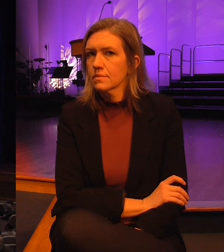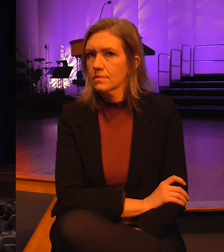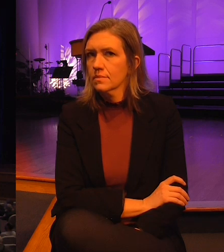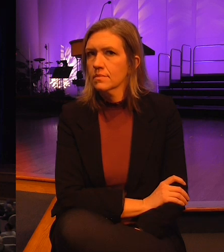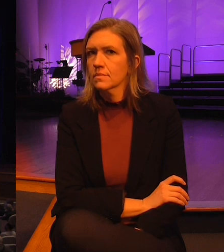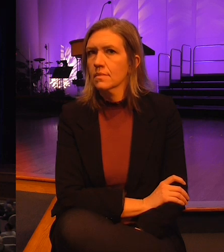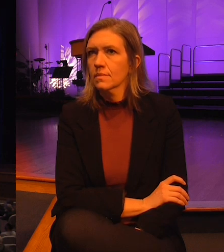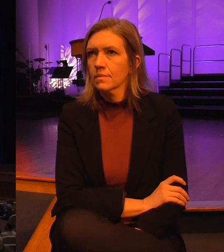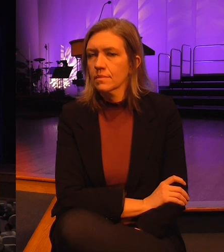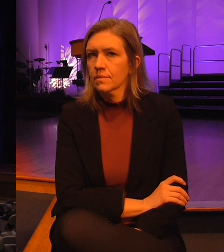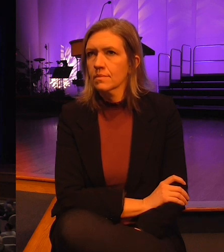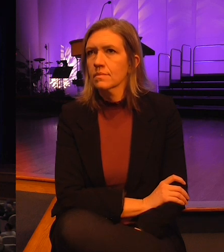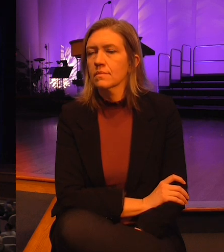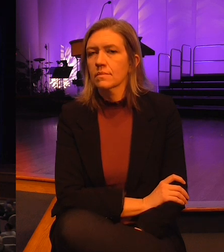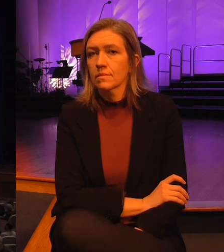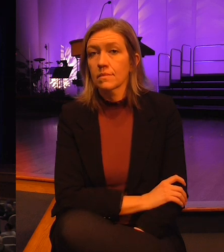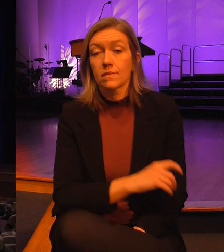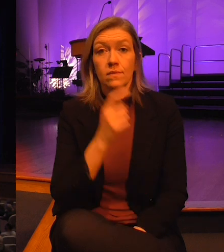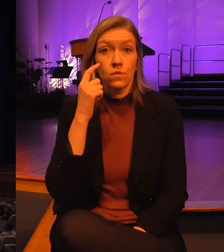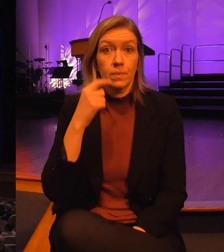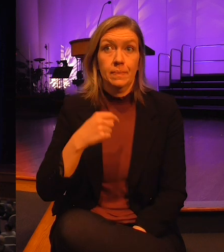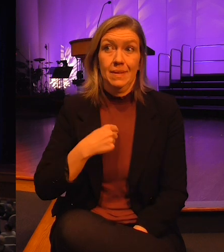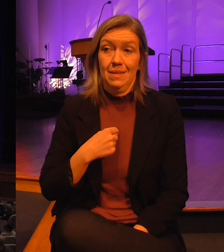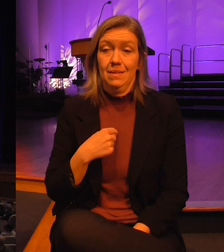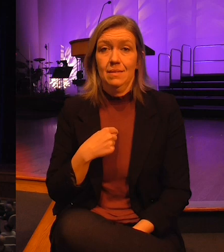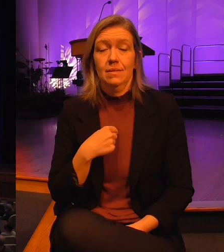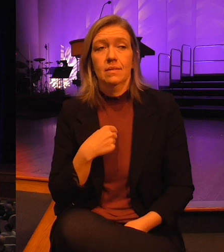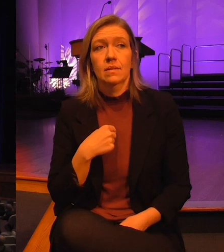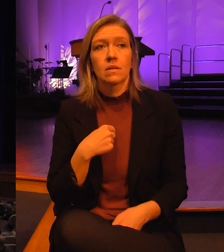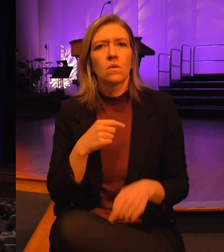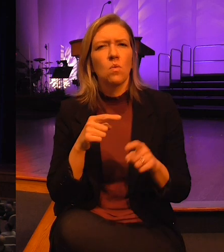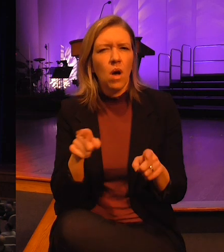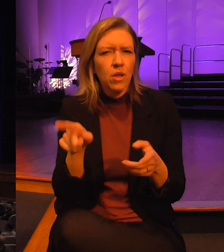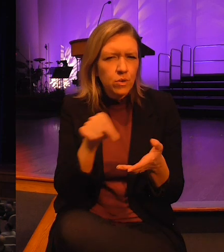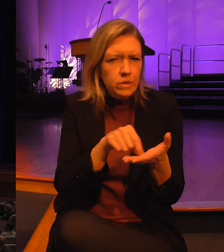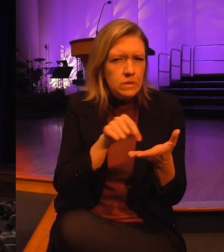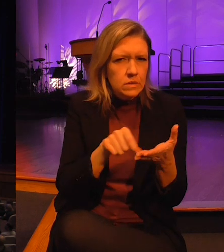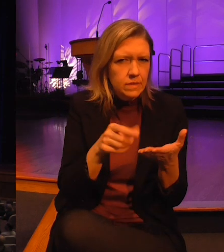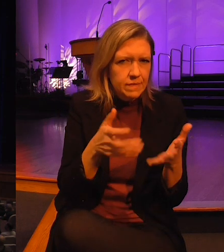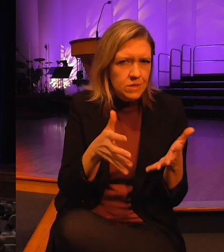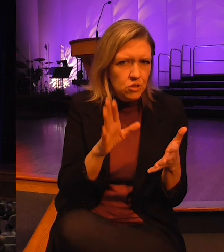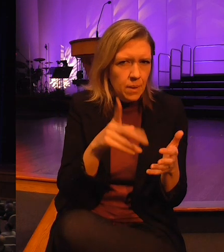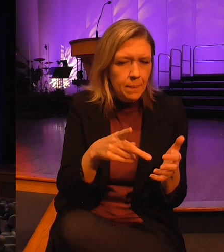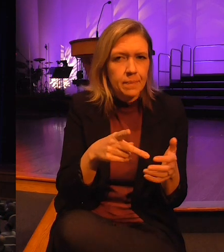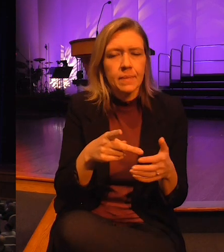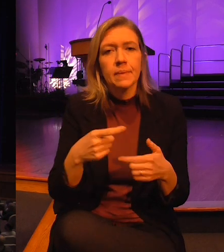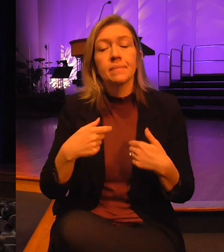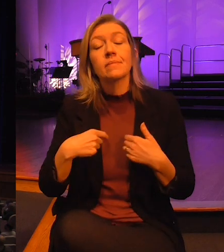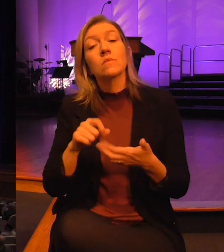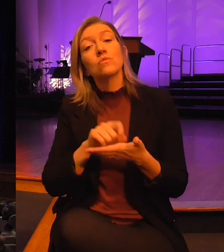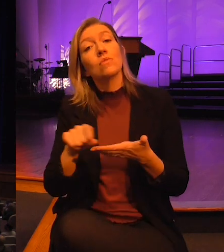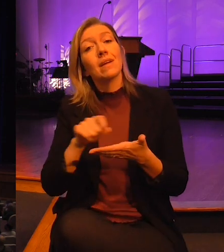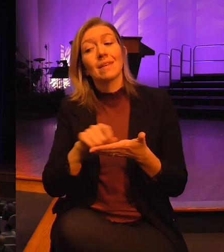para, para mí, mientras terminamos eso, fue um uh, escribir y publicar un libro, fue